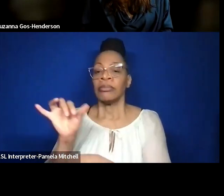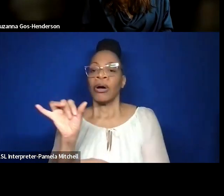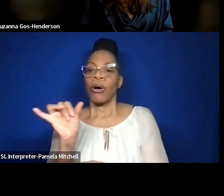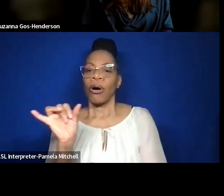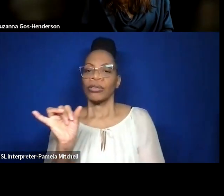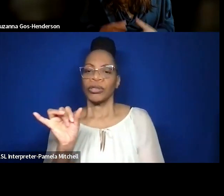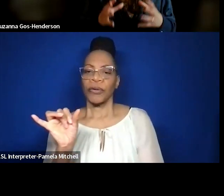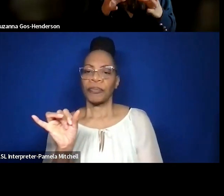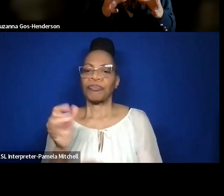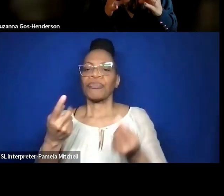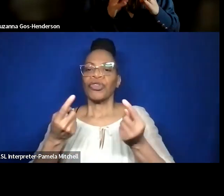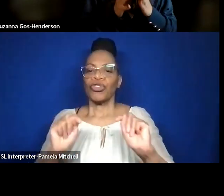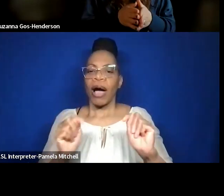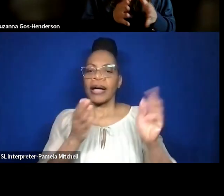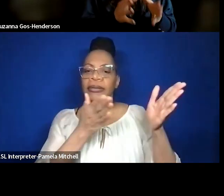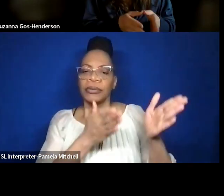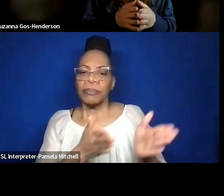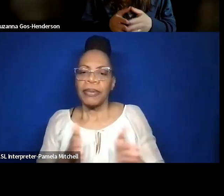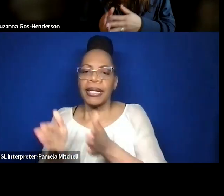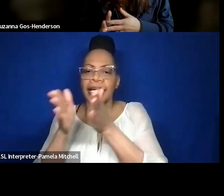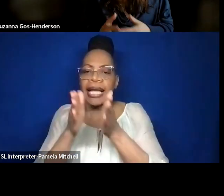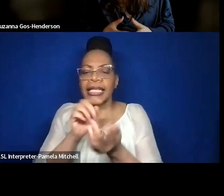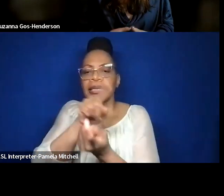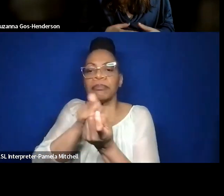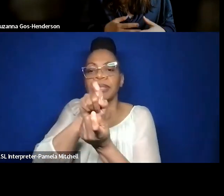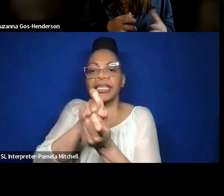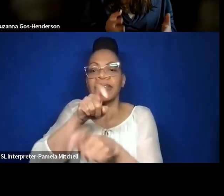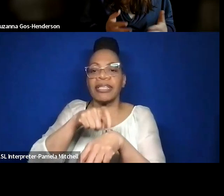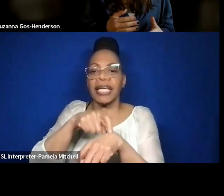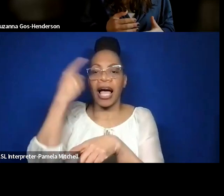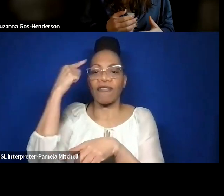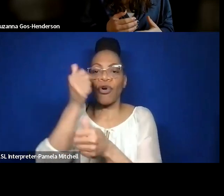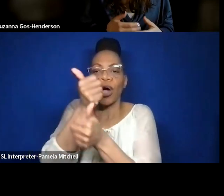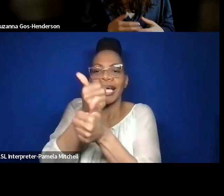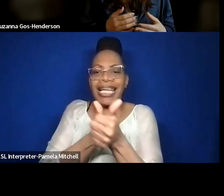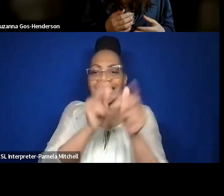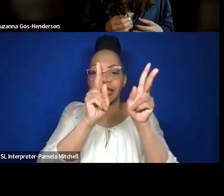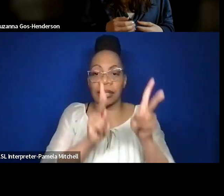y tratar de planificar tiempos específicos para cada solicitante. Si tienes varios clientes,